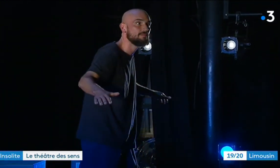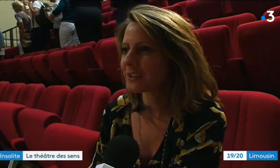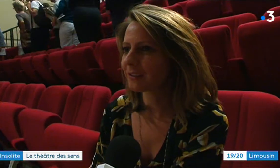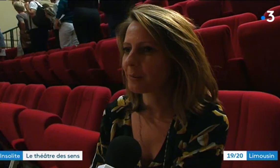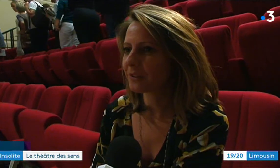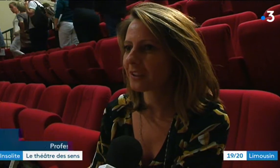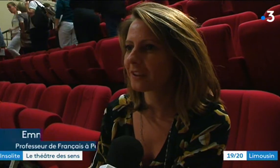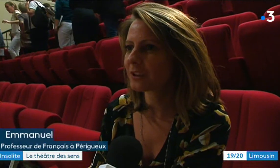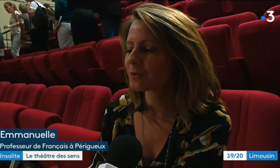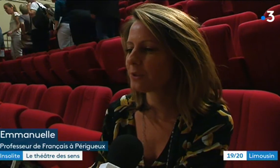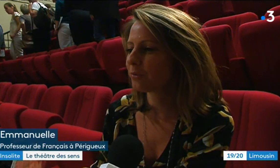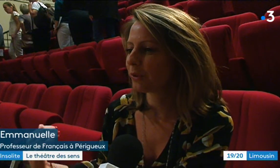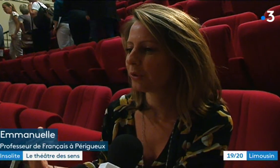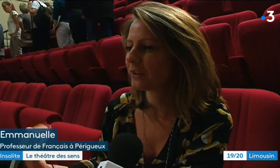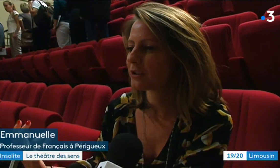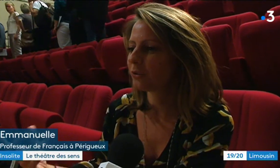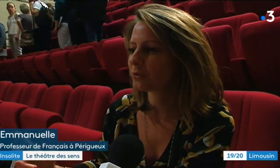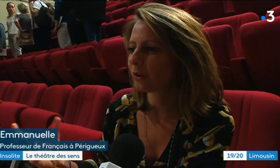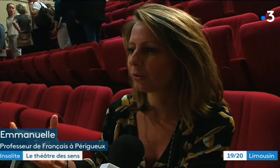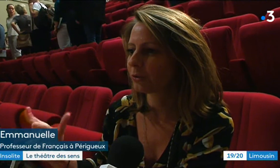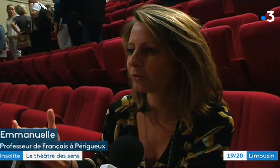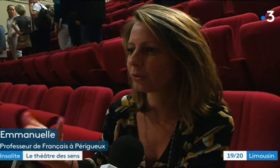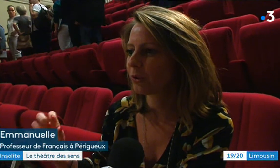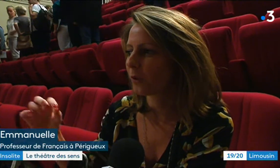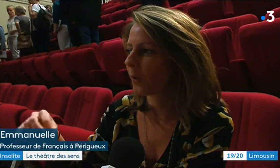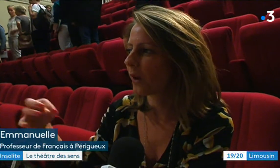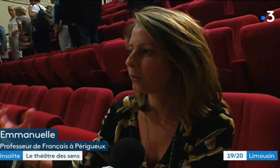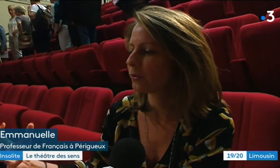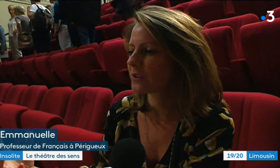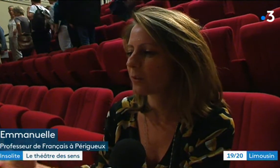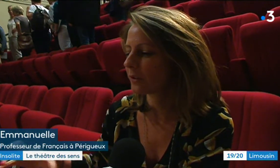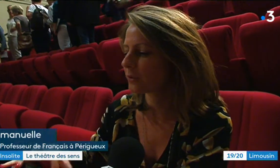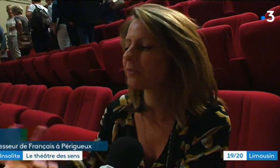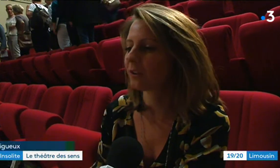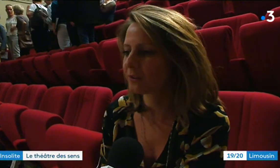C'était vraiment très riche aussi pour des jeunes de se rendre compte que l'on raconte une histoire sur différents niveaux.